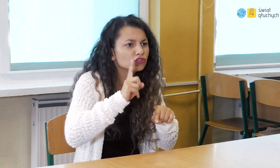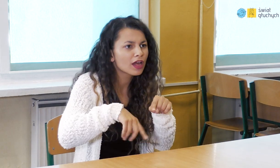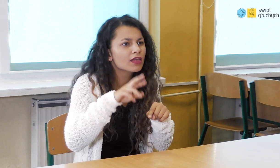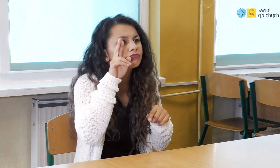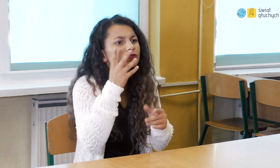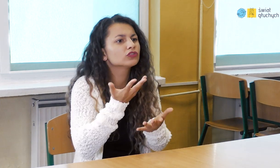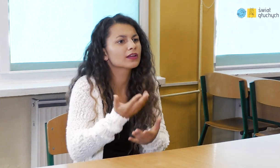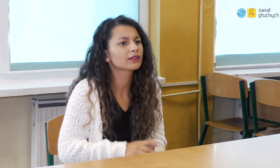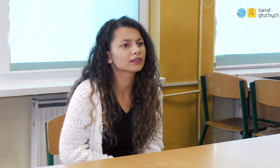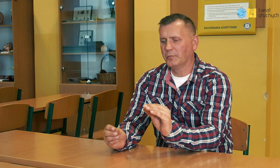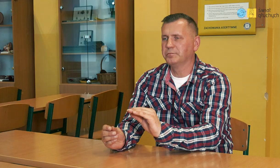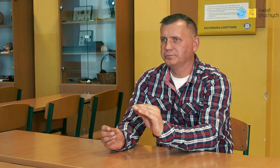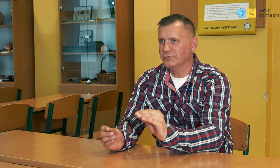Skąd wiedziałeś, gdzie coś źle napisałeś albo co należało poprawić?